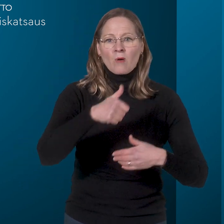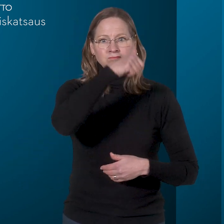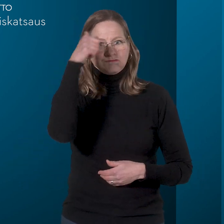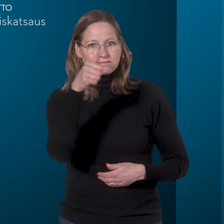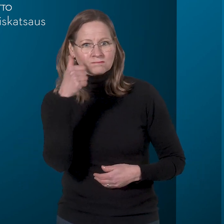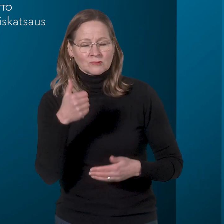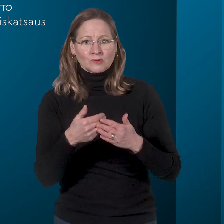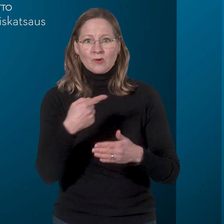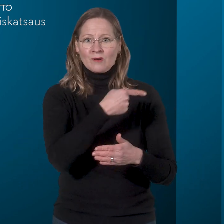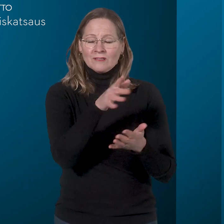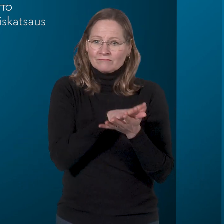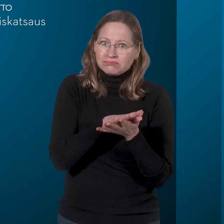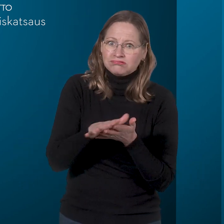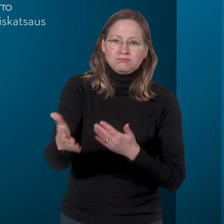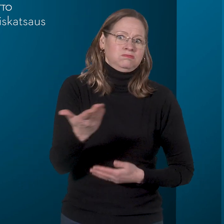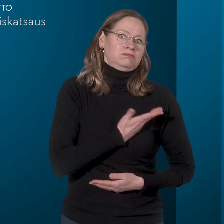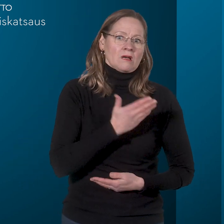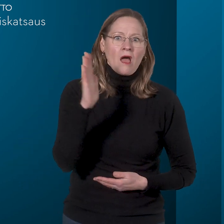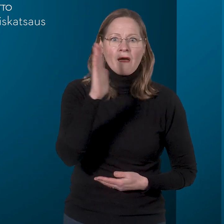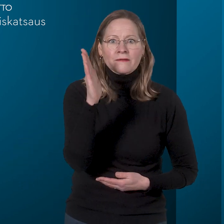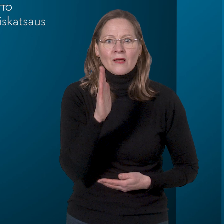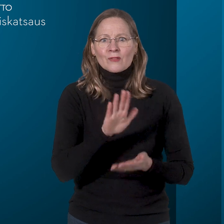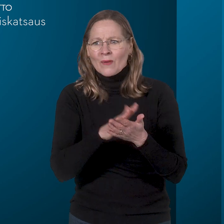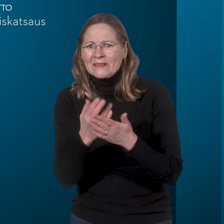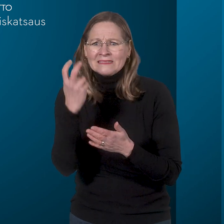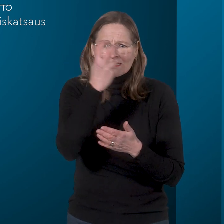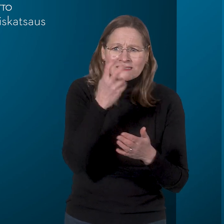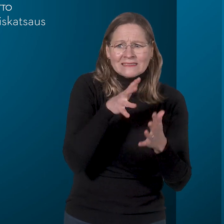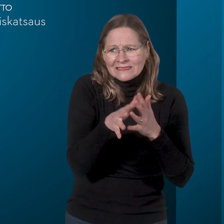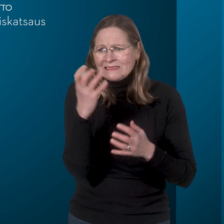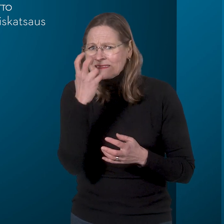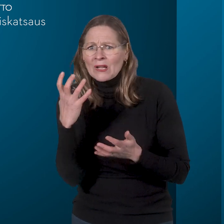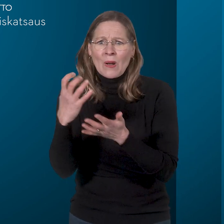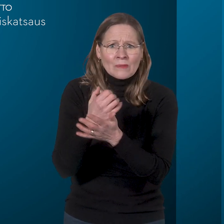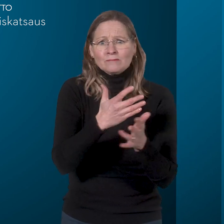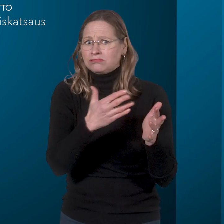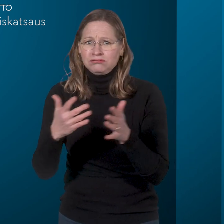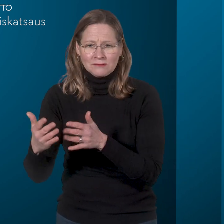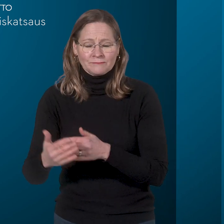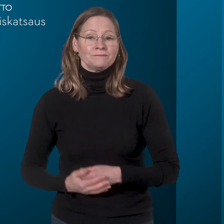palvelun käyttäjien työntekoa, koska he joutuvat käyttämään - kohtuuttoman paljon aikaa tulkin löytämiseen.